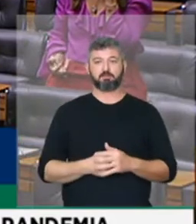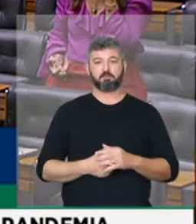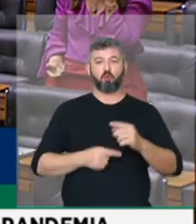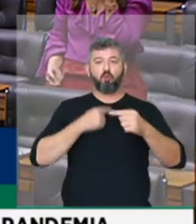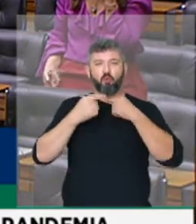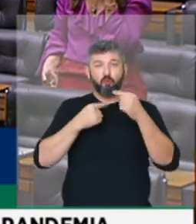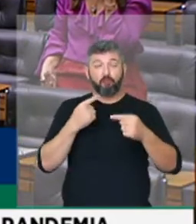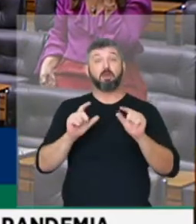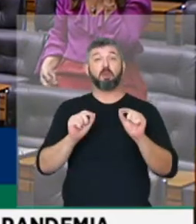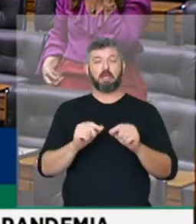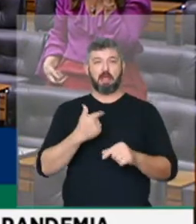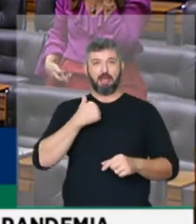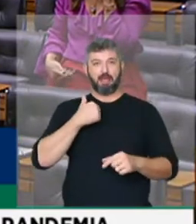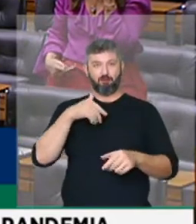PROJETO CONCORDANDO COM O PSOL